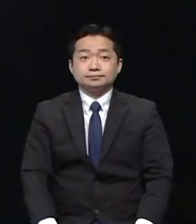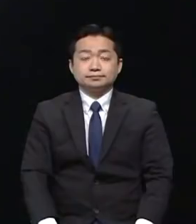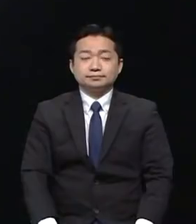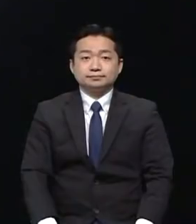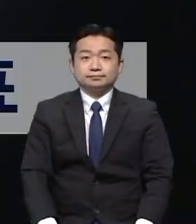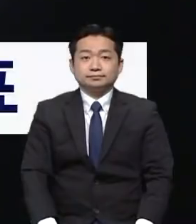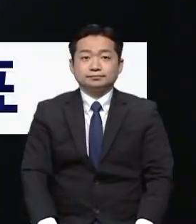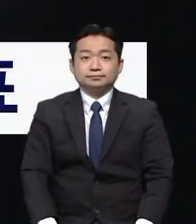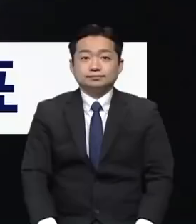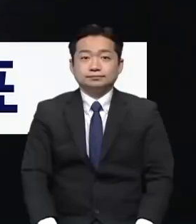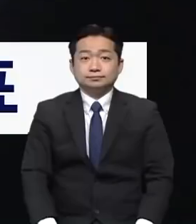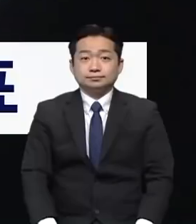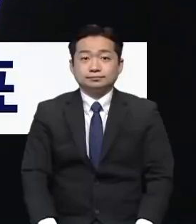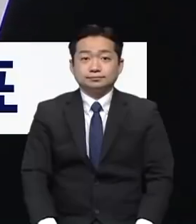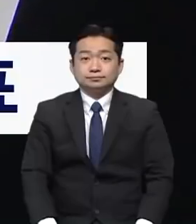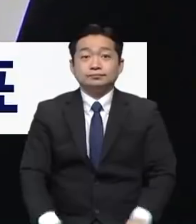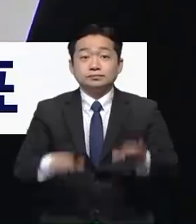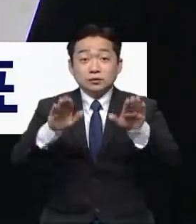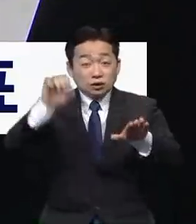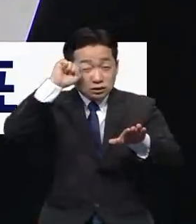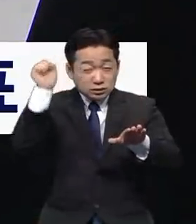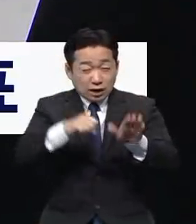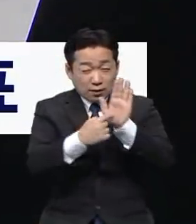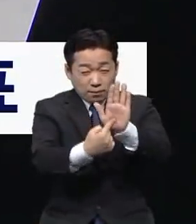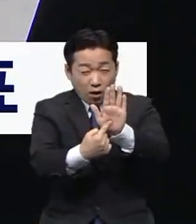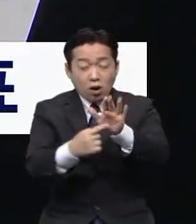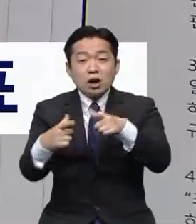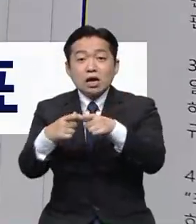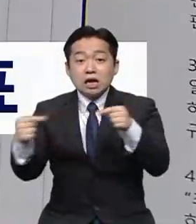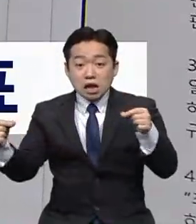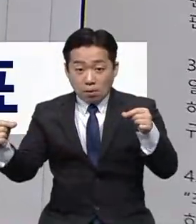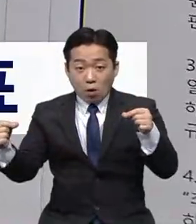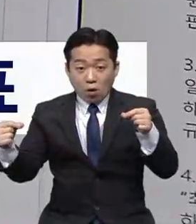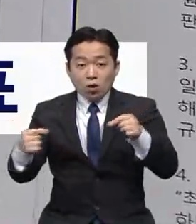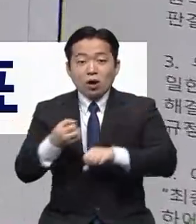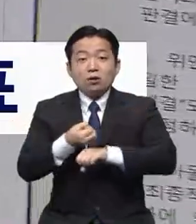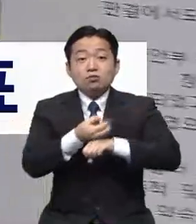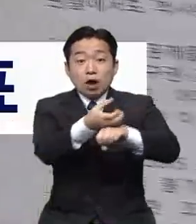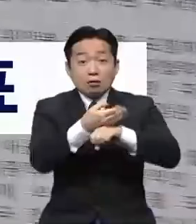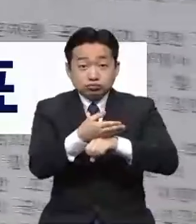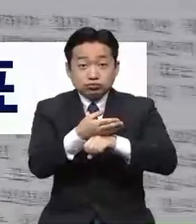(기자) 오늘 새벽 발표된 일본 모테기 외무상 명의의 담화입니다.